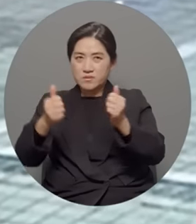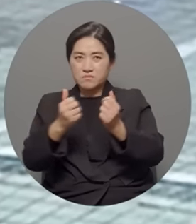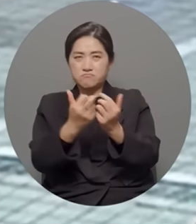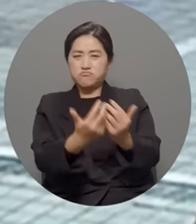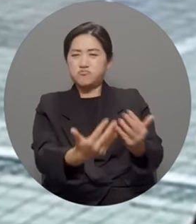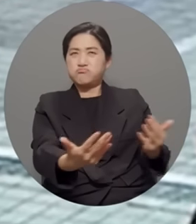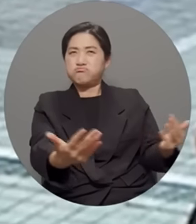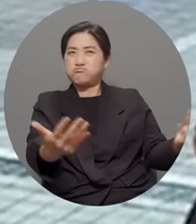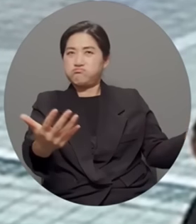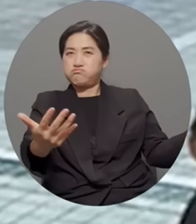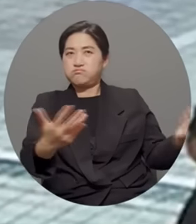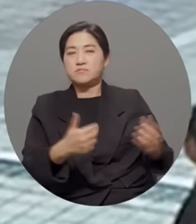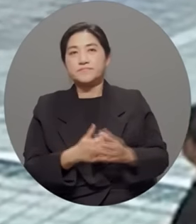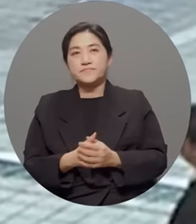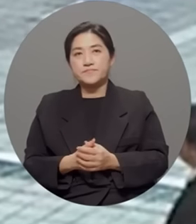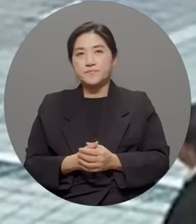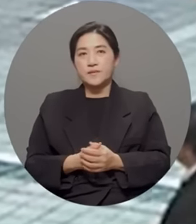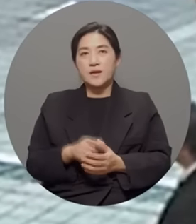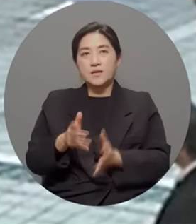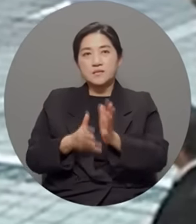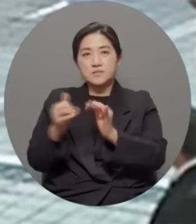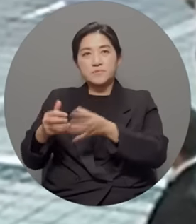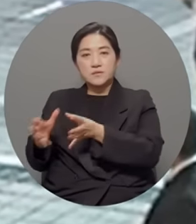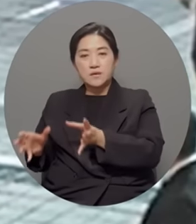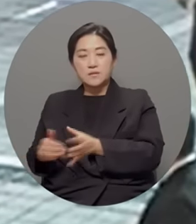광역단체장들이 식당 앞에 도열해있습니다.